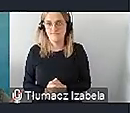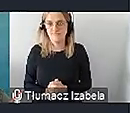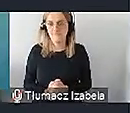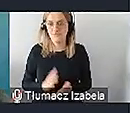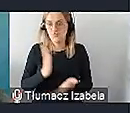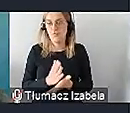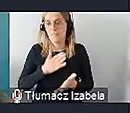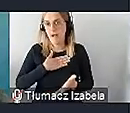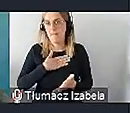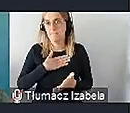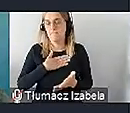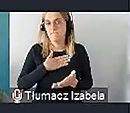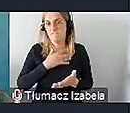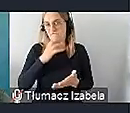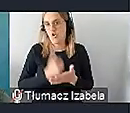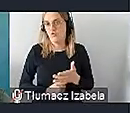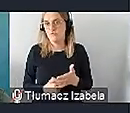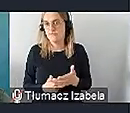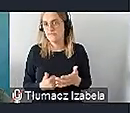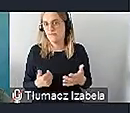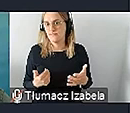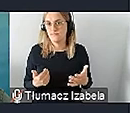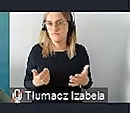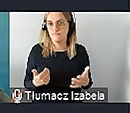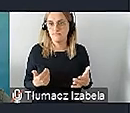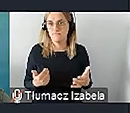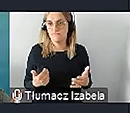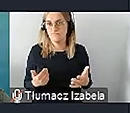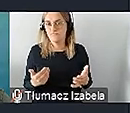Więc już mamy wykorzystane to, co jest potrzebne nam,